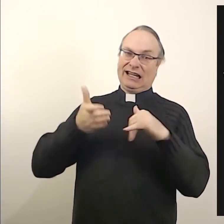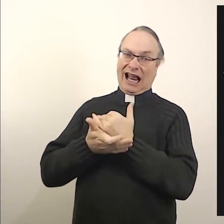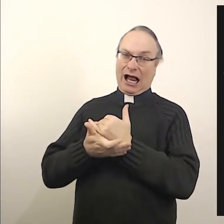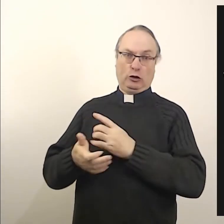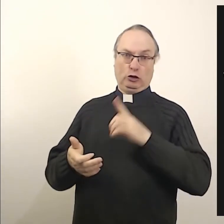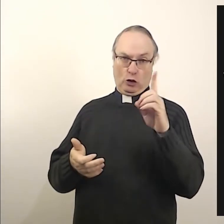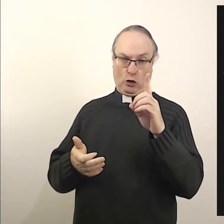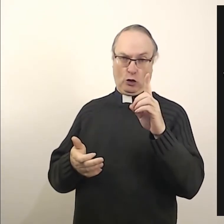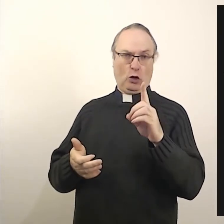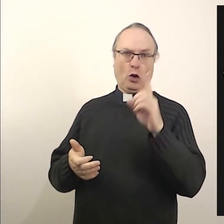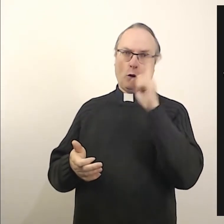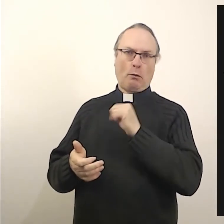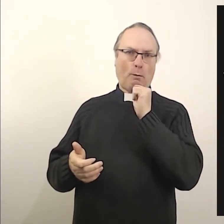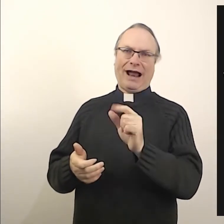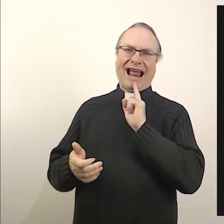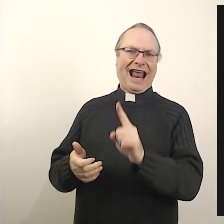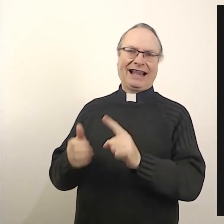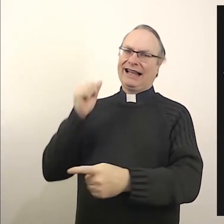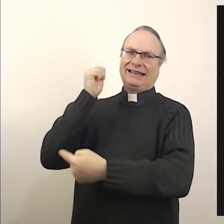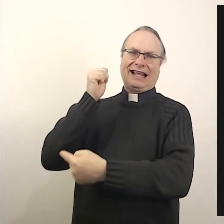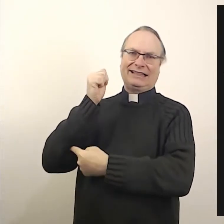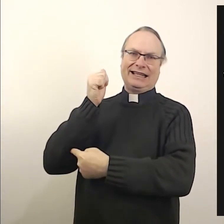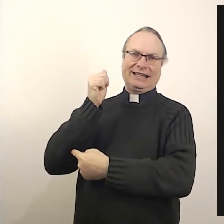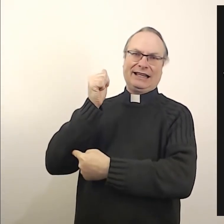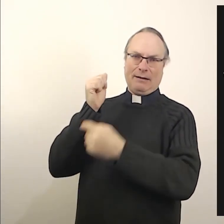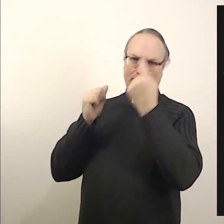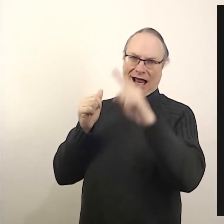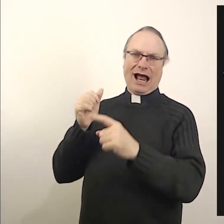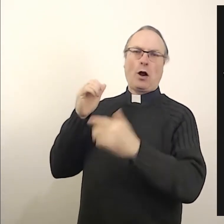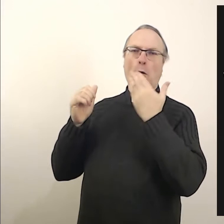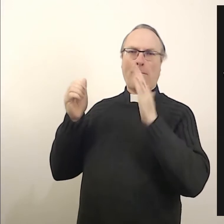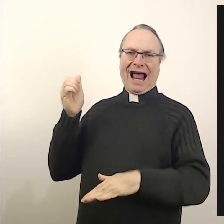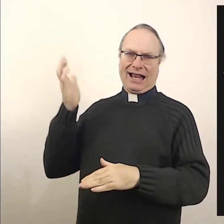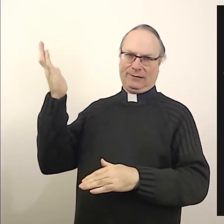car Dieu ne peut pas être tenté par le mal